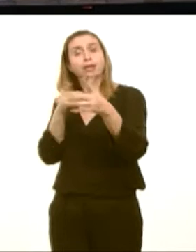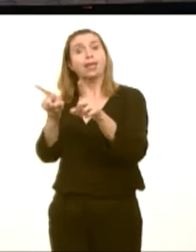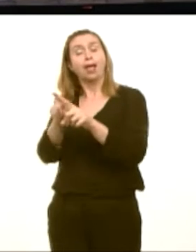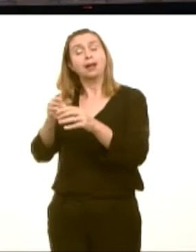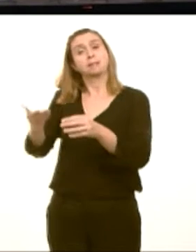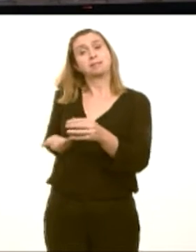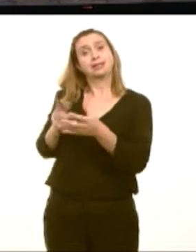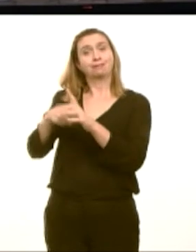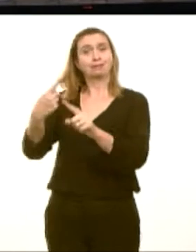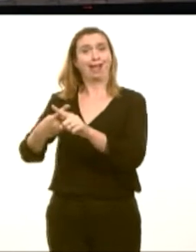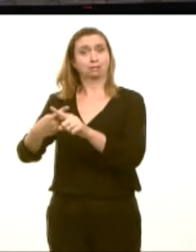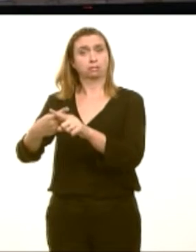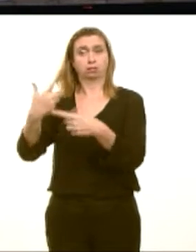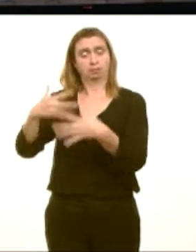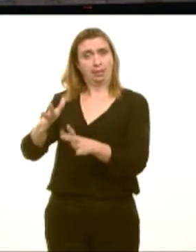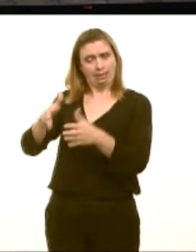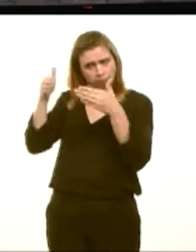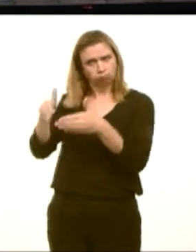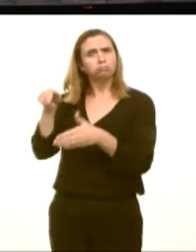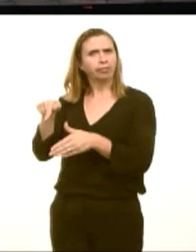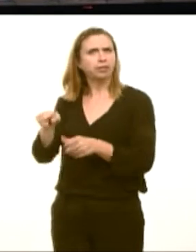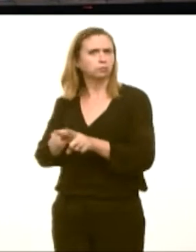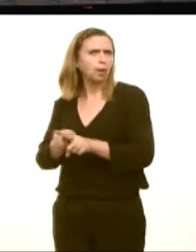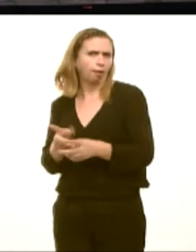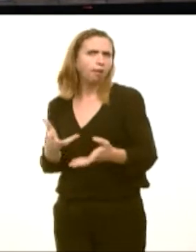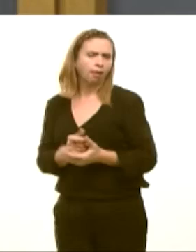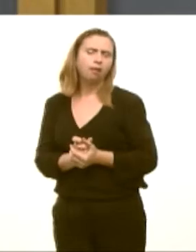Rhun ap Iorwerth: Fel y dywedodd yr Aelod dros Frycheiniog a Sir Faesyfed, mae parcio